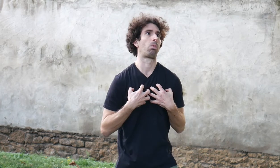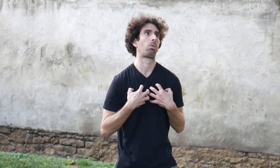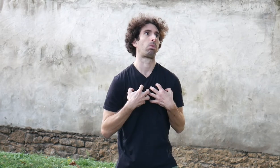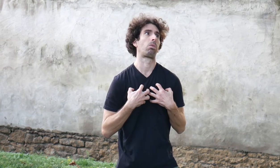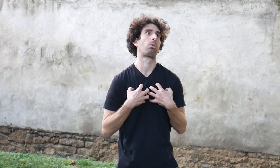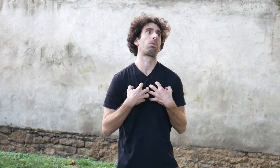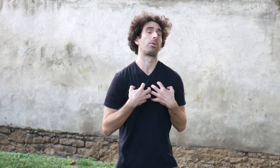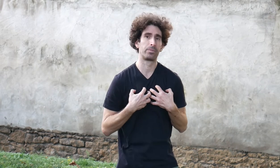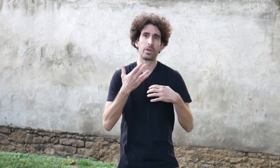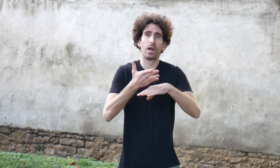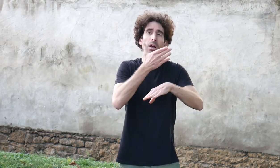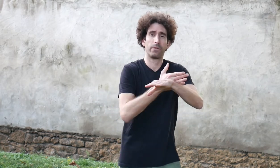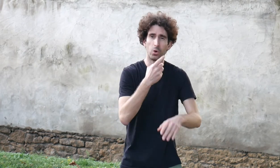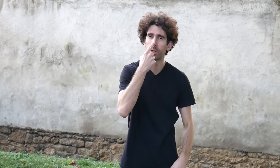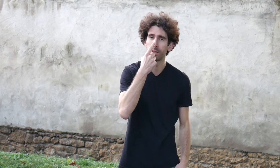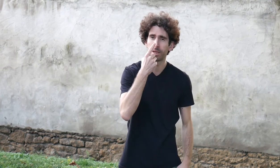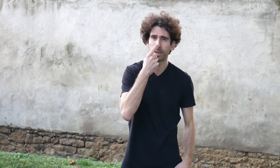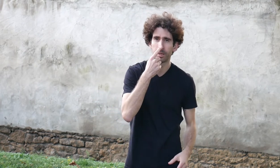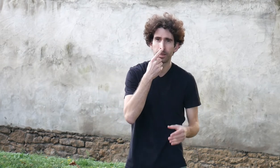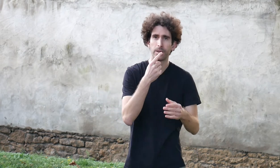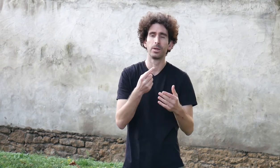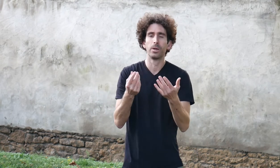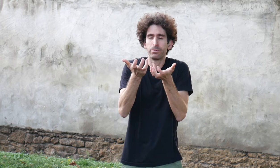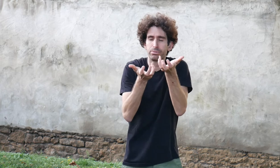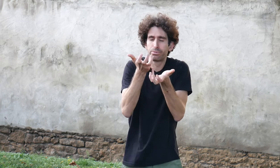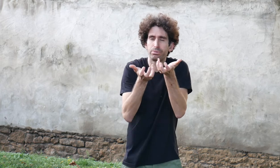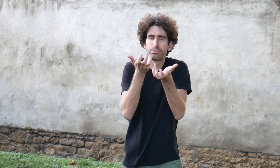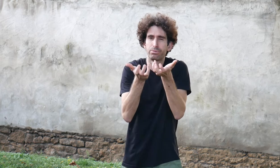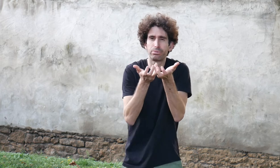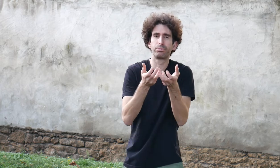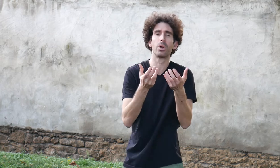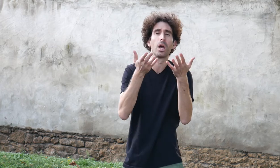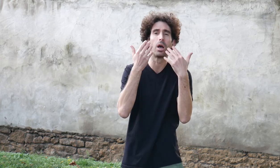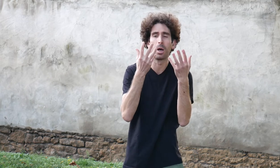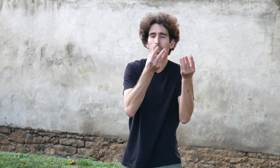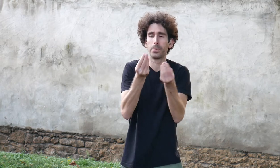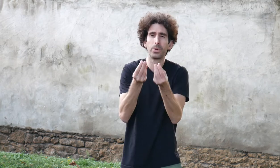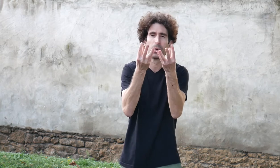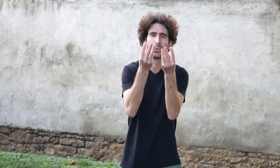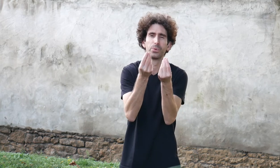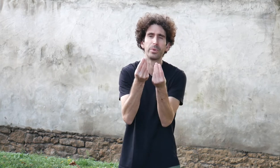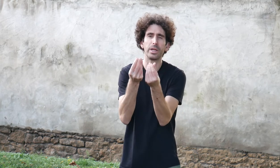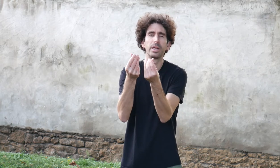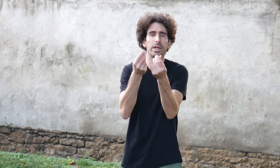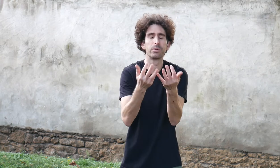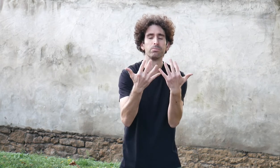ils ne vont pas trop aimer. Avant, le nez va réchauffer l'air entrant et l'humidifier.